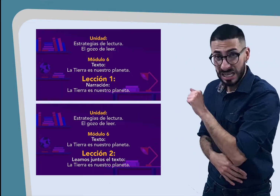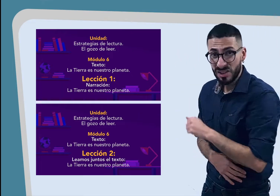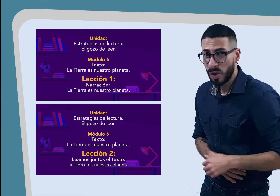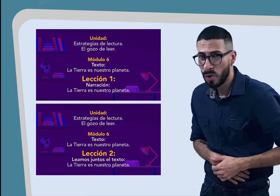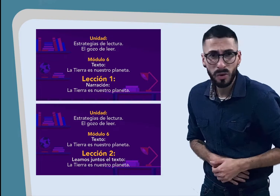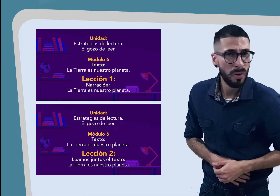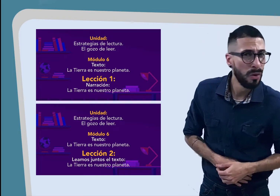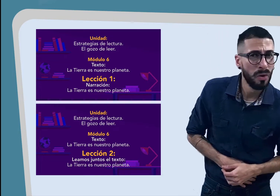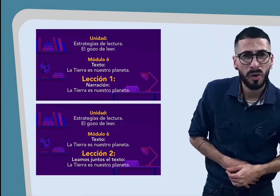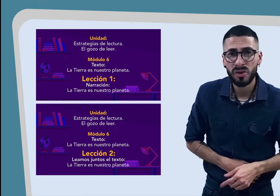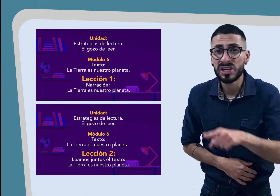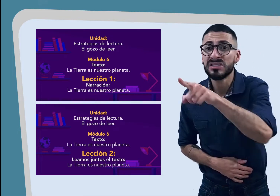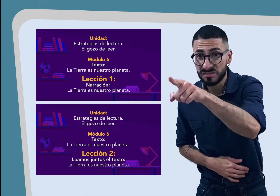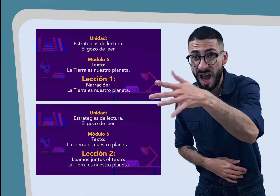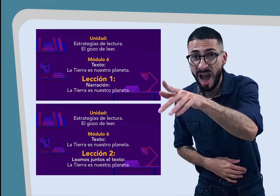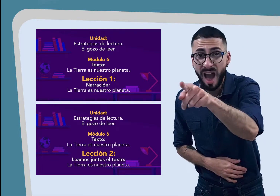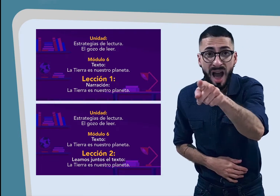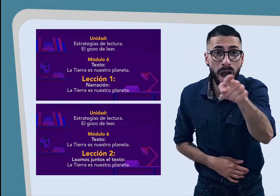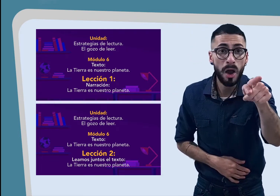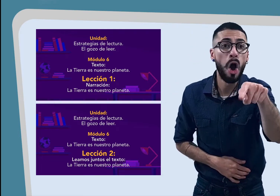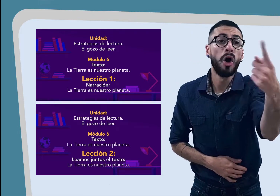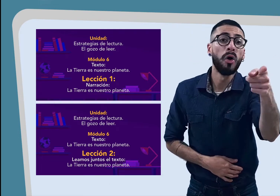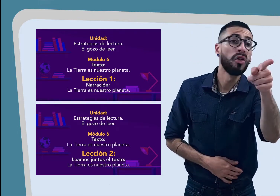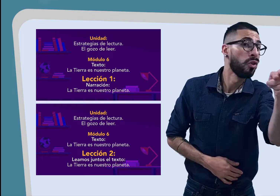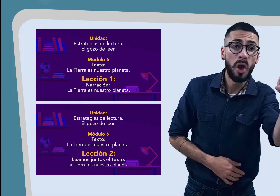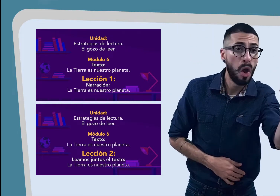Tú ya, y tú también ya lo viste. ¿Tú no?